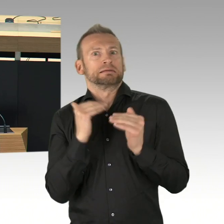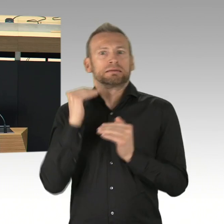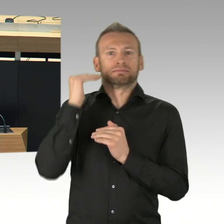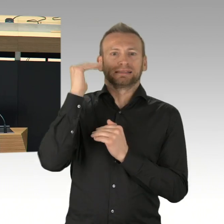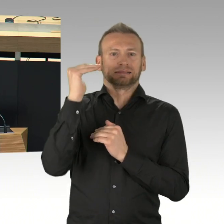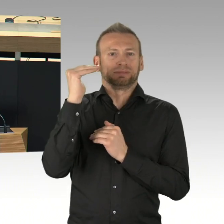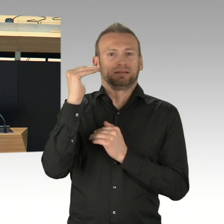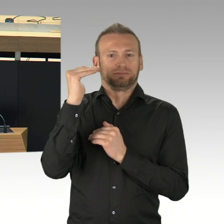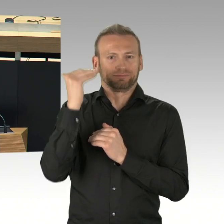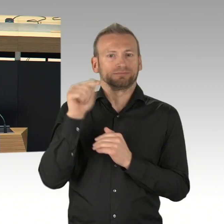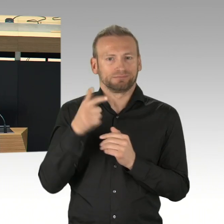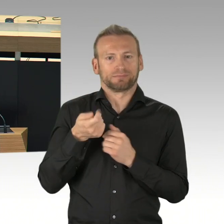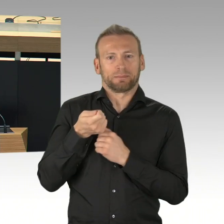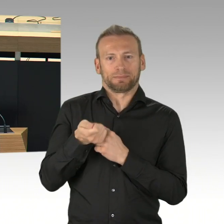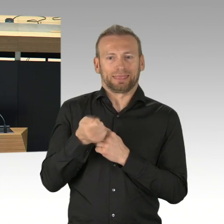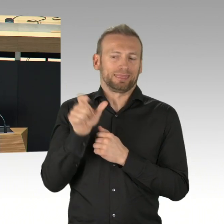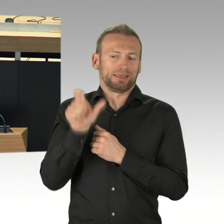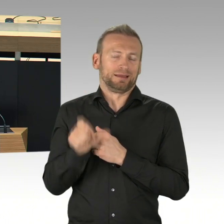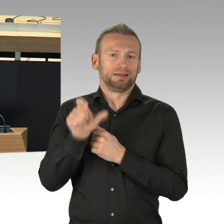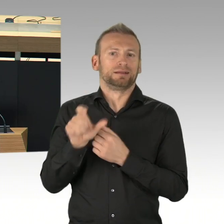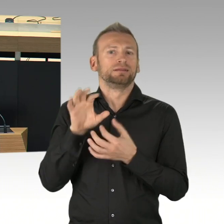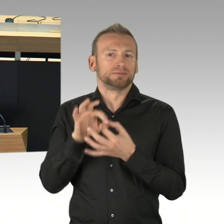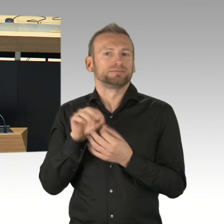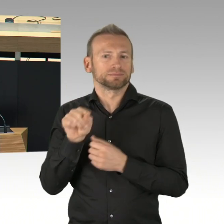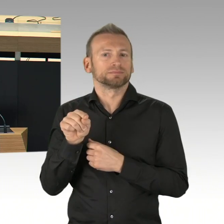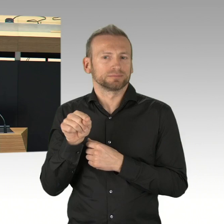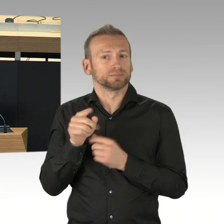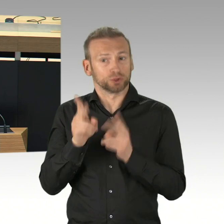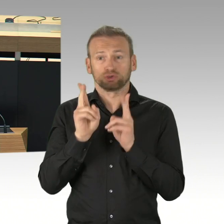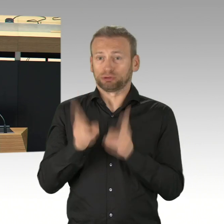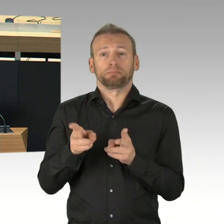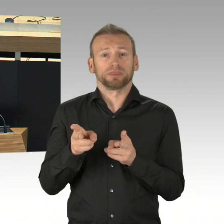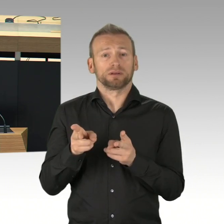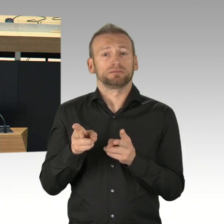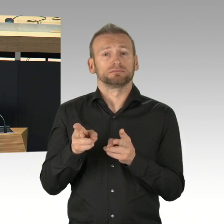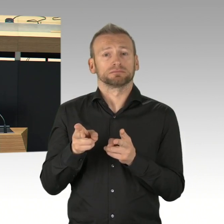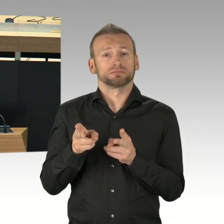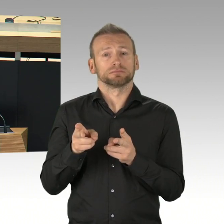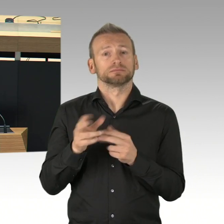Warum gibt es denn niemanden in Ihrer Fraktion, der angemessenen Wohnraum zur Verfügung stellt? Warum gibt es stattdessen bei Ihnen eine DIESE eG,